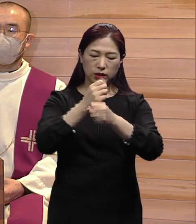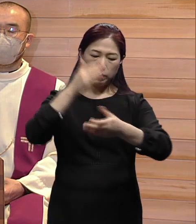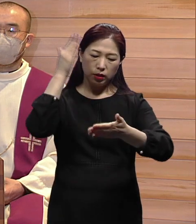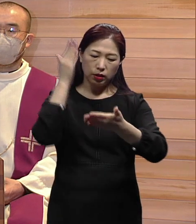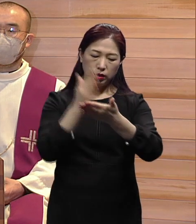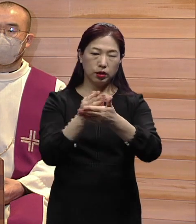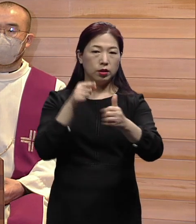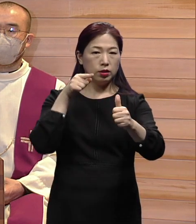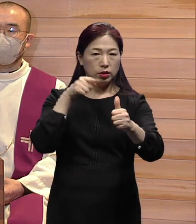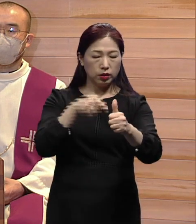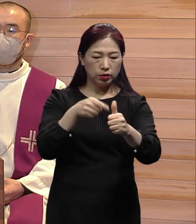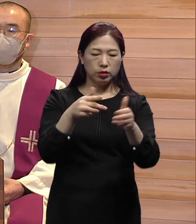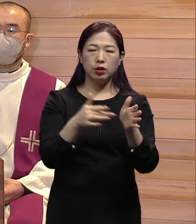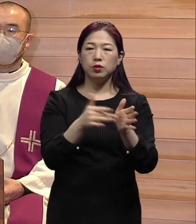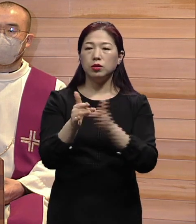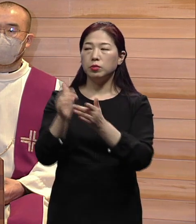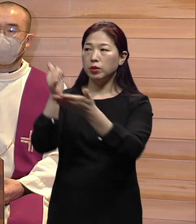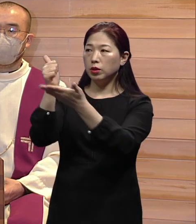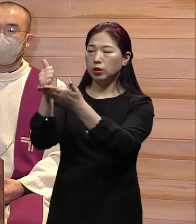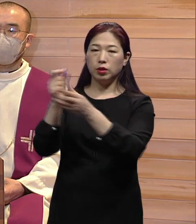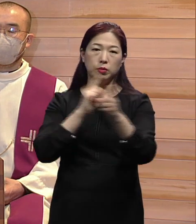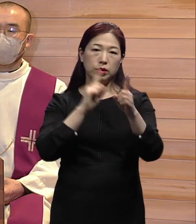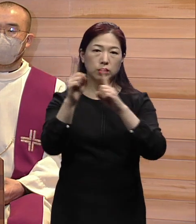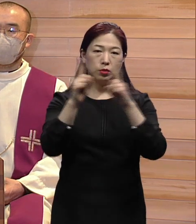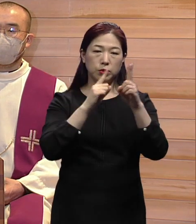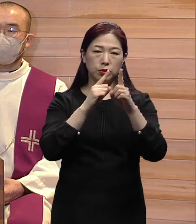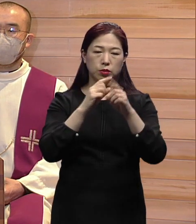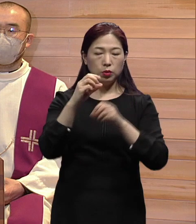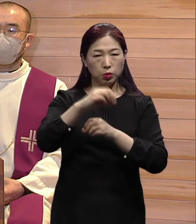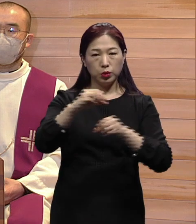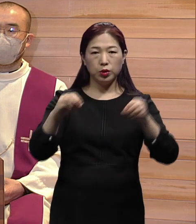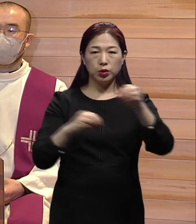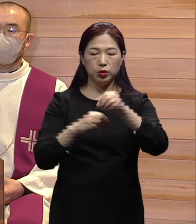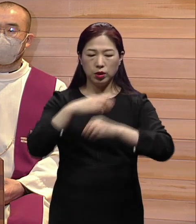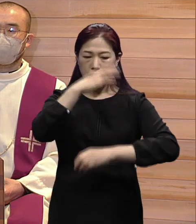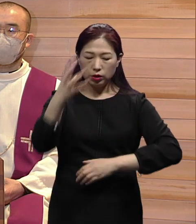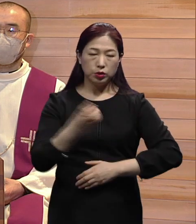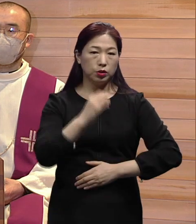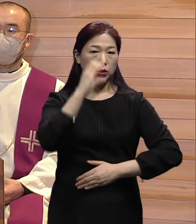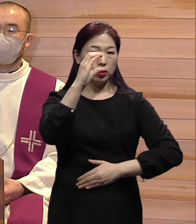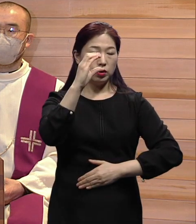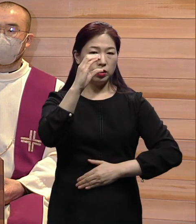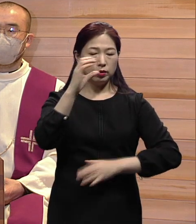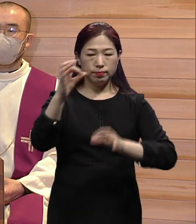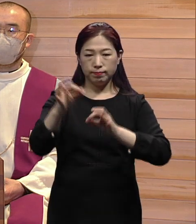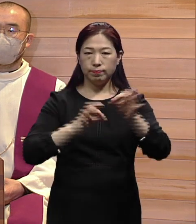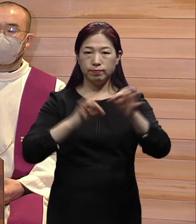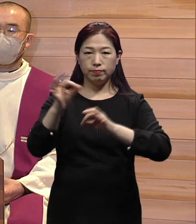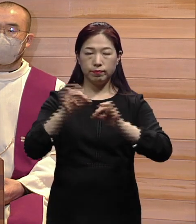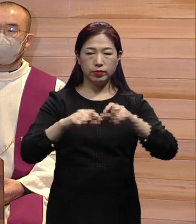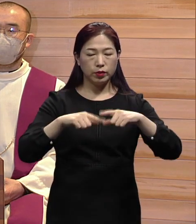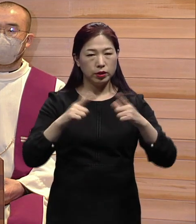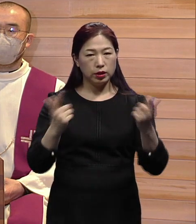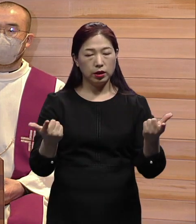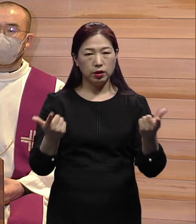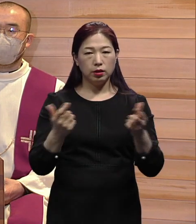예수님의 말씀은 단지 성전에서의 상행위 만이 아니라